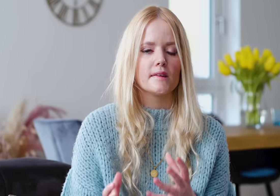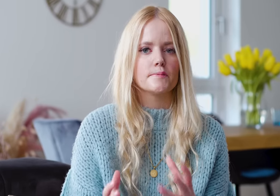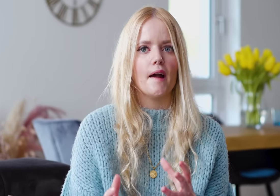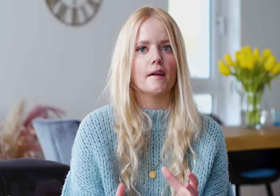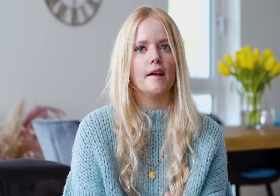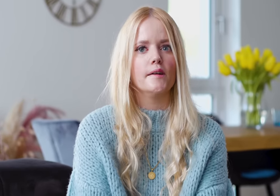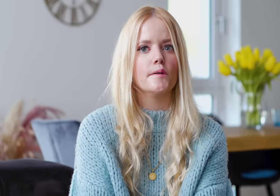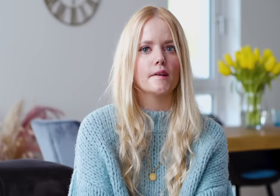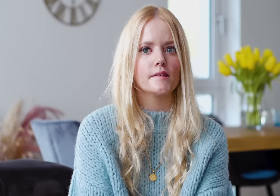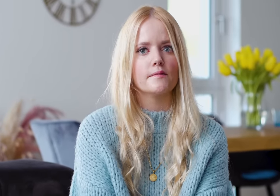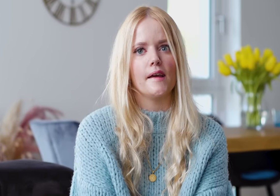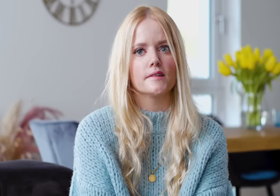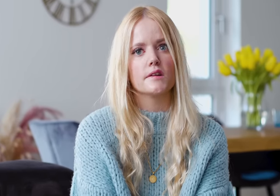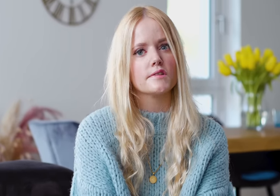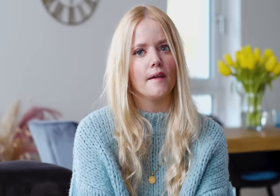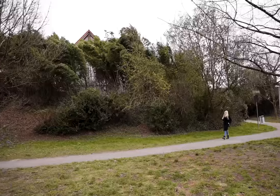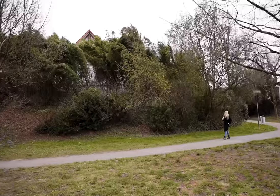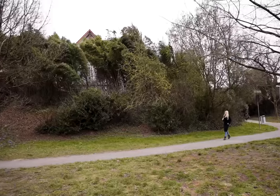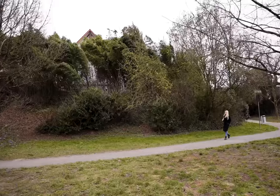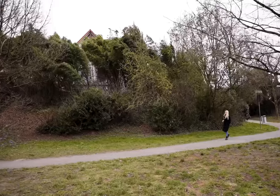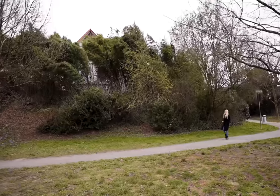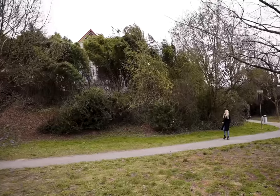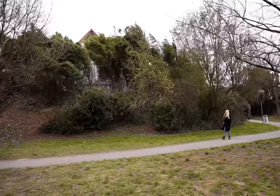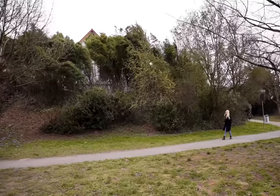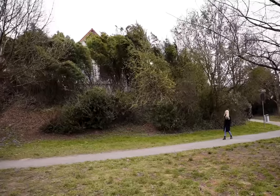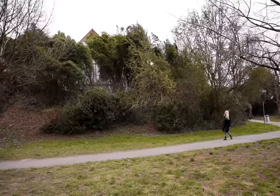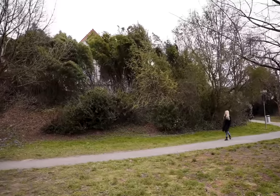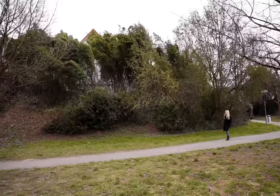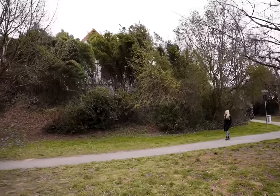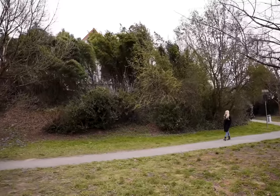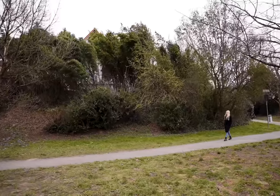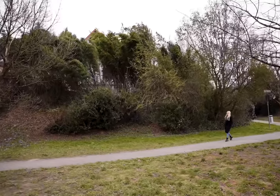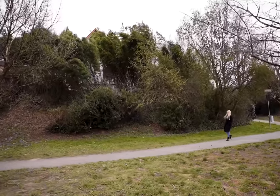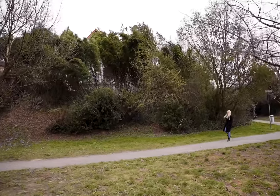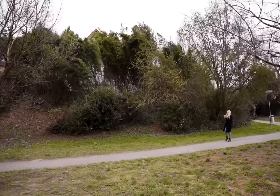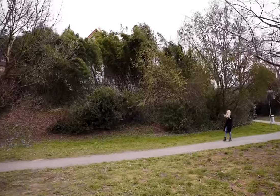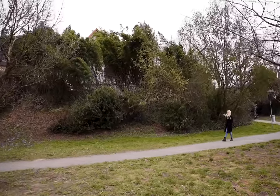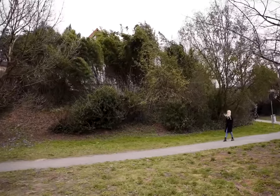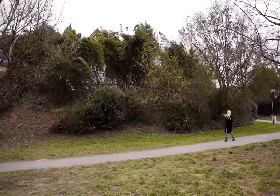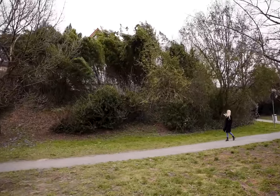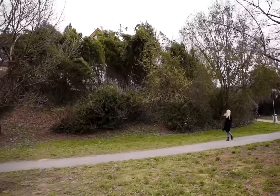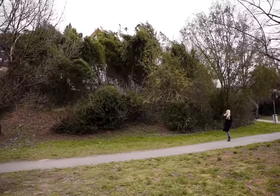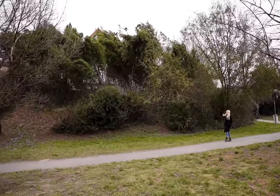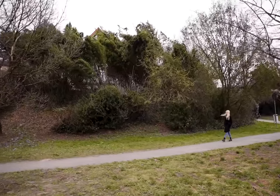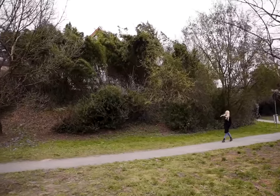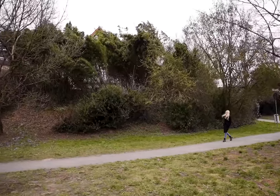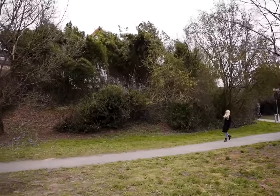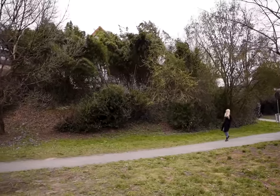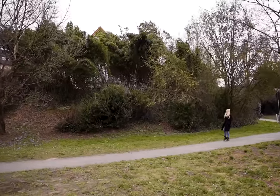Spracherkennung, das wird schwer. Da ist natürlich ... wie bei jeder Hirnoperation die ...